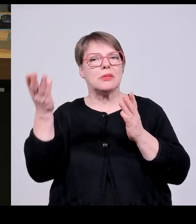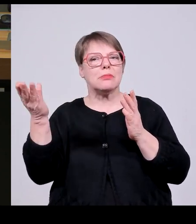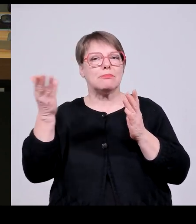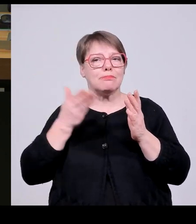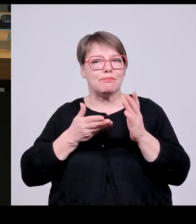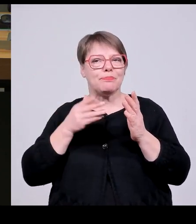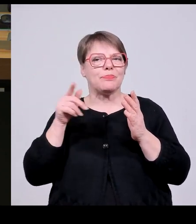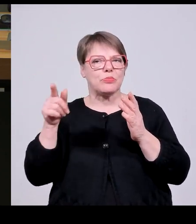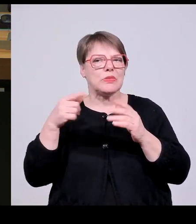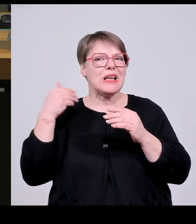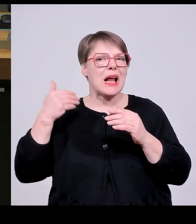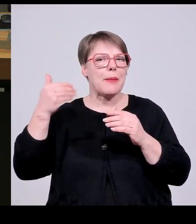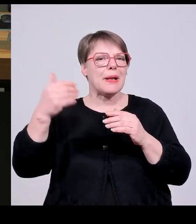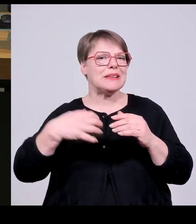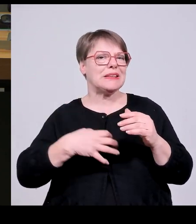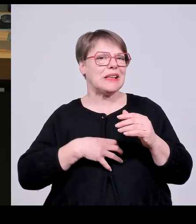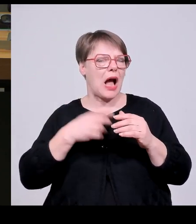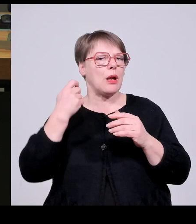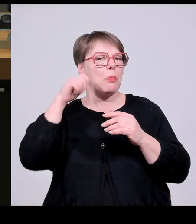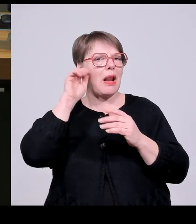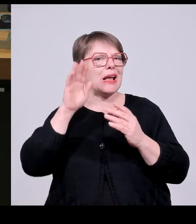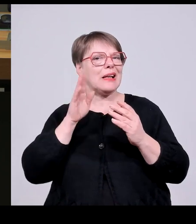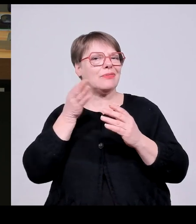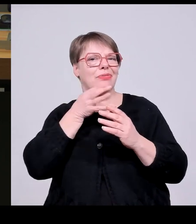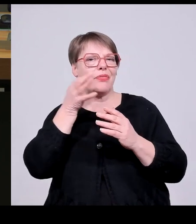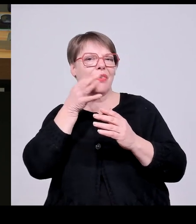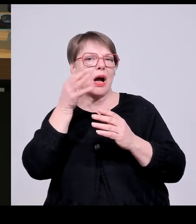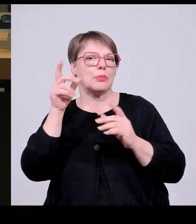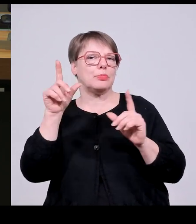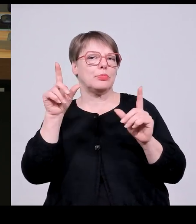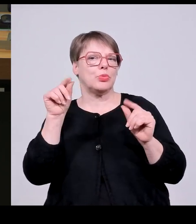dass dem Wähler in Berlin das Signal vermittelt wird, dass es